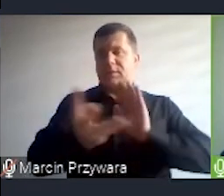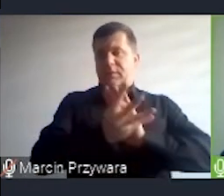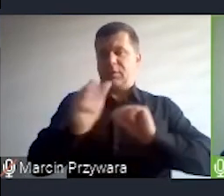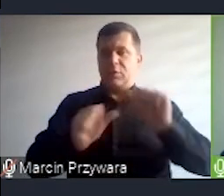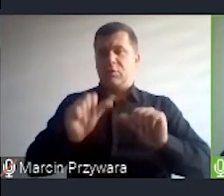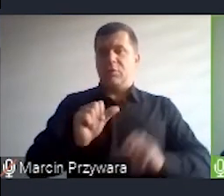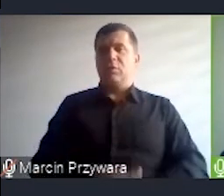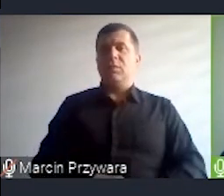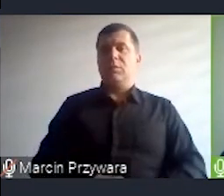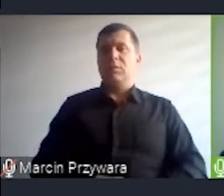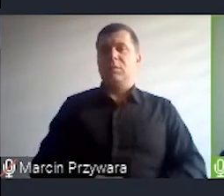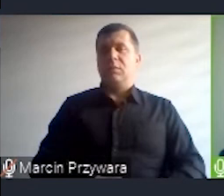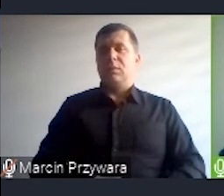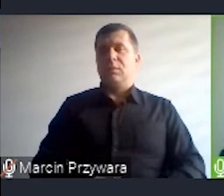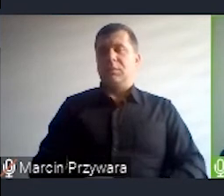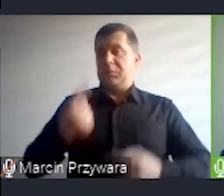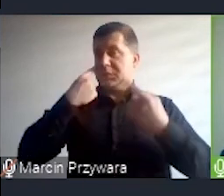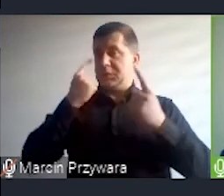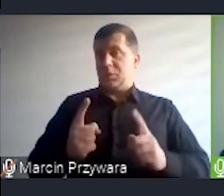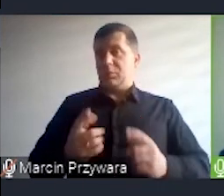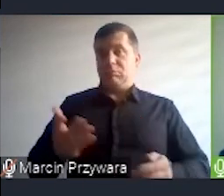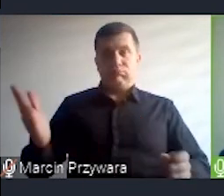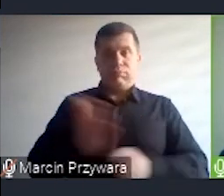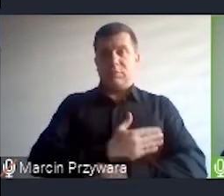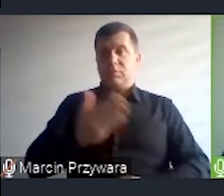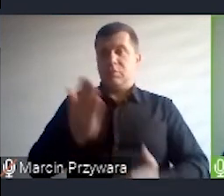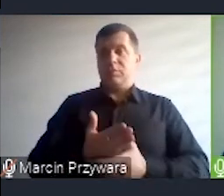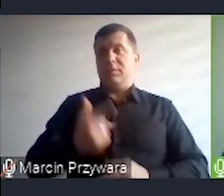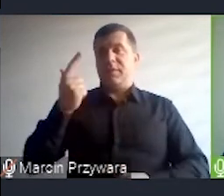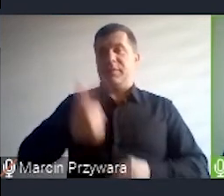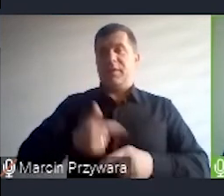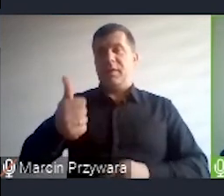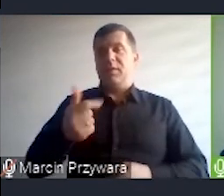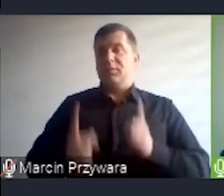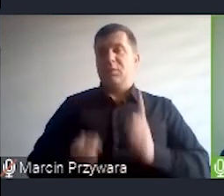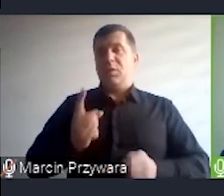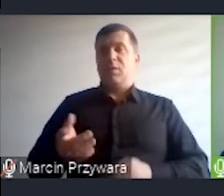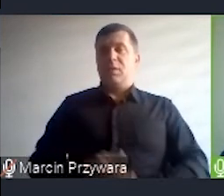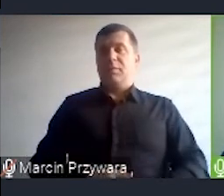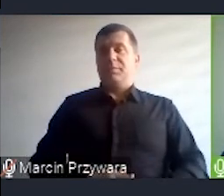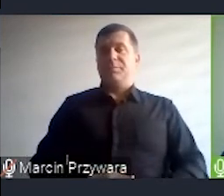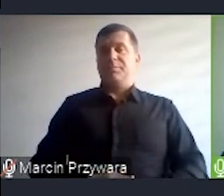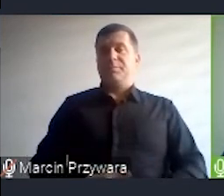Można nie zauważyć, że już kolejny rok nam wskoczył. Proszę Państwa, miałem takie pytanie.